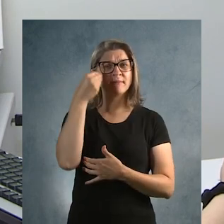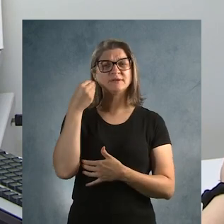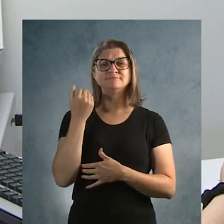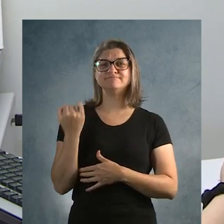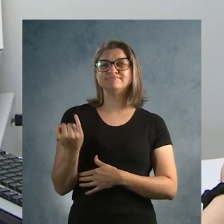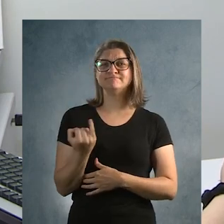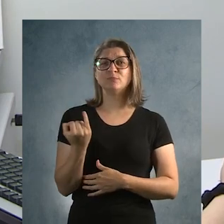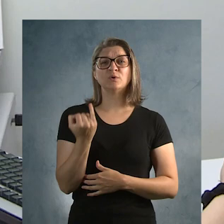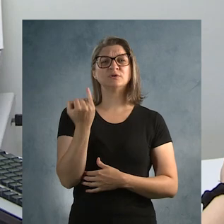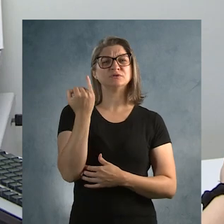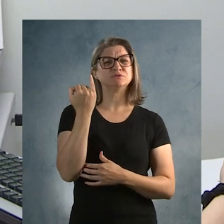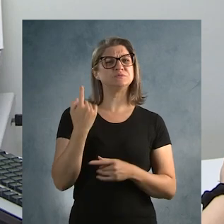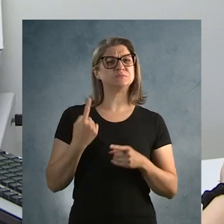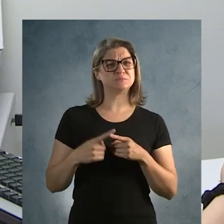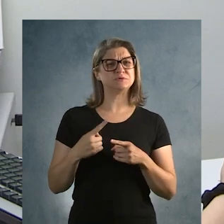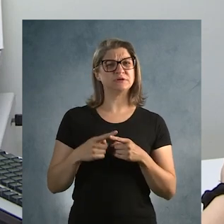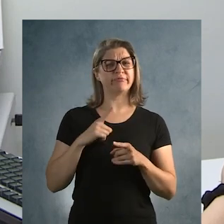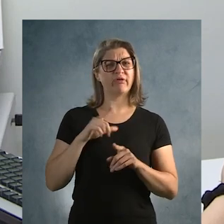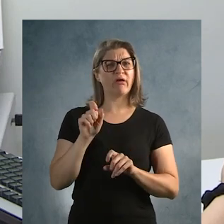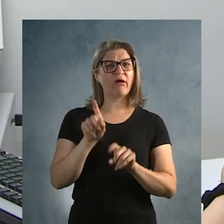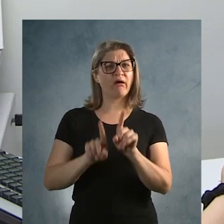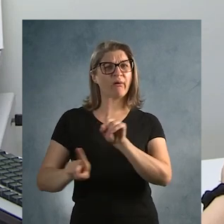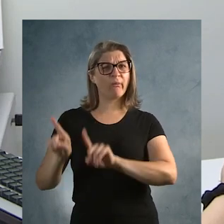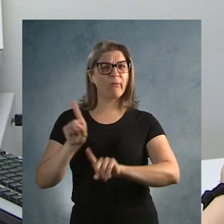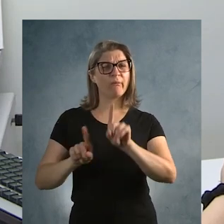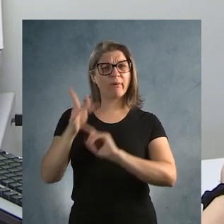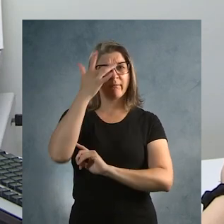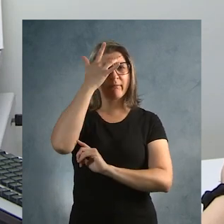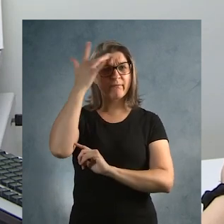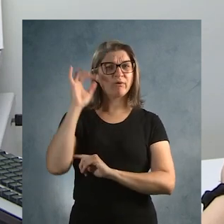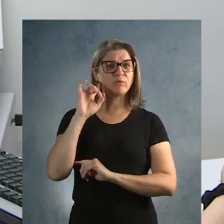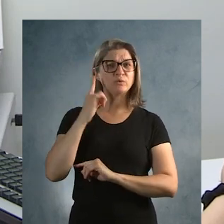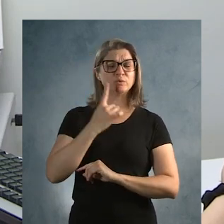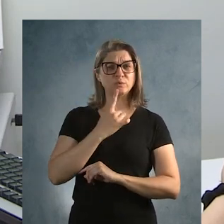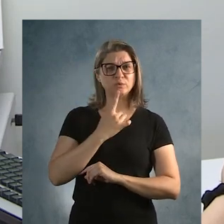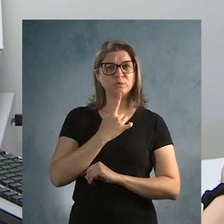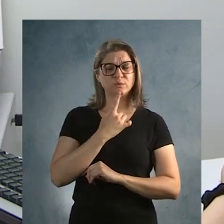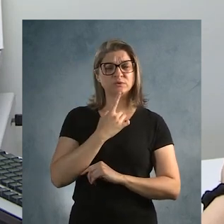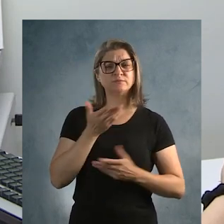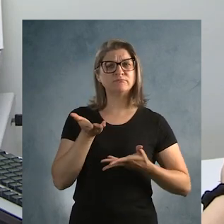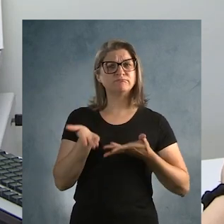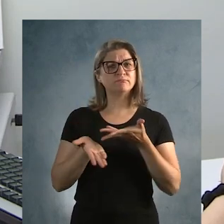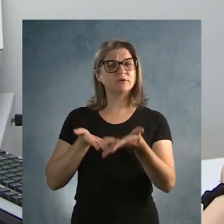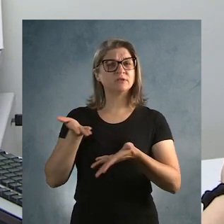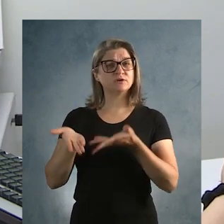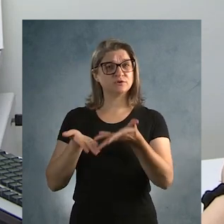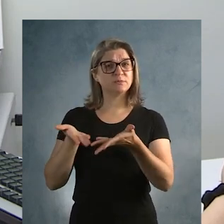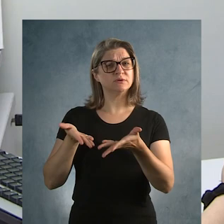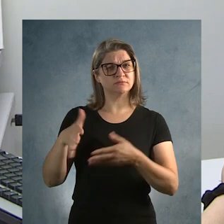porque alguns atendimentos que nós fizemos a pessoas surdas na prática, na unidade de saúde,